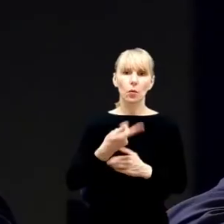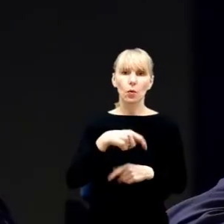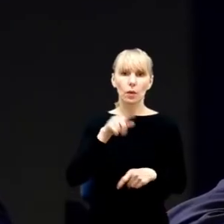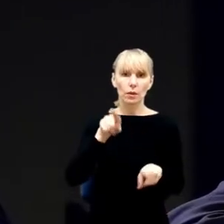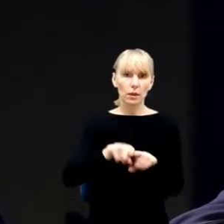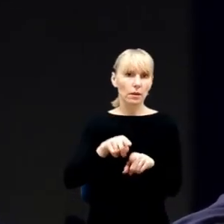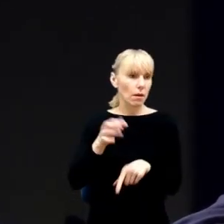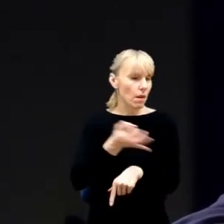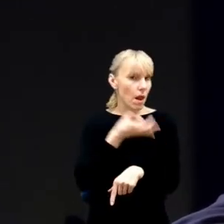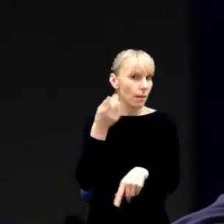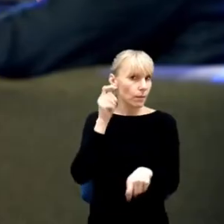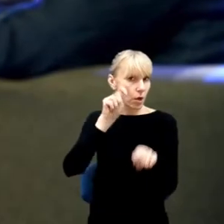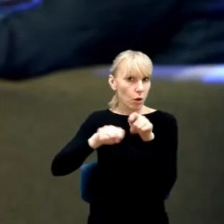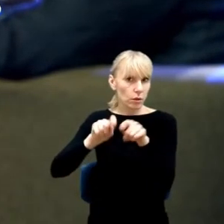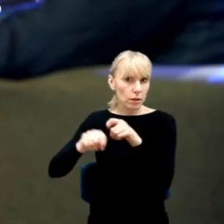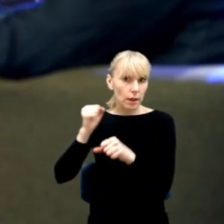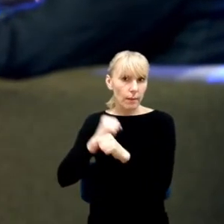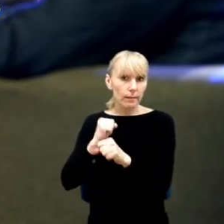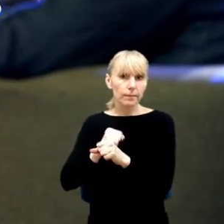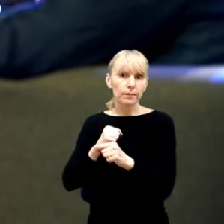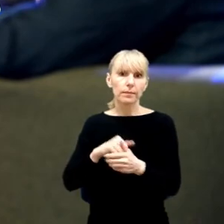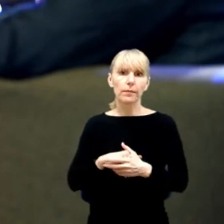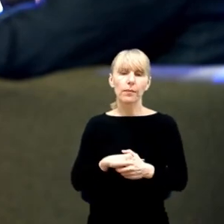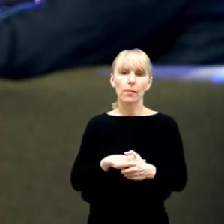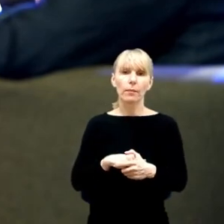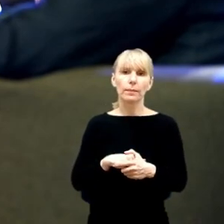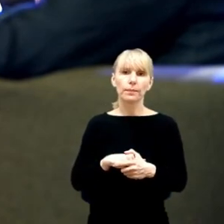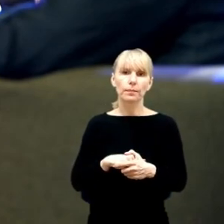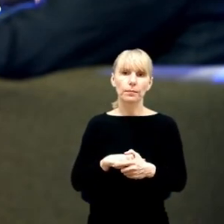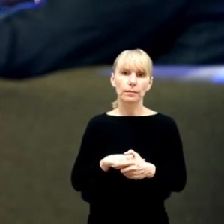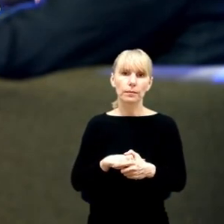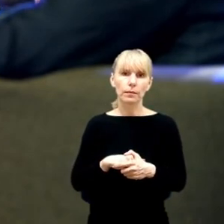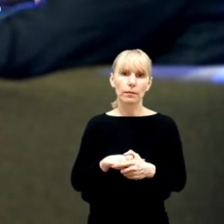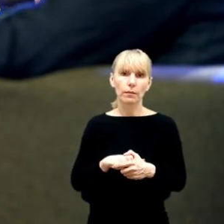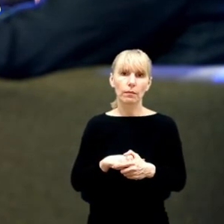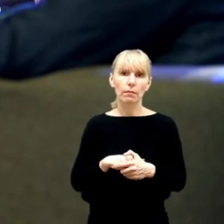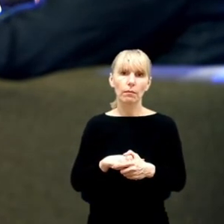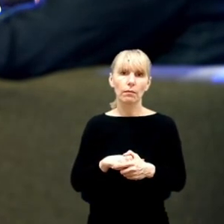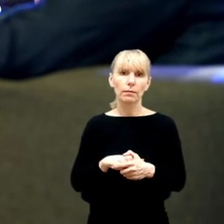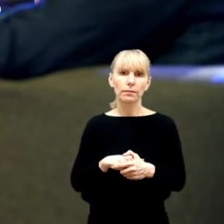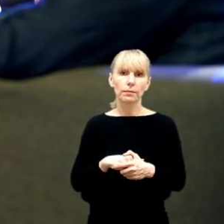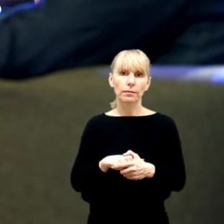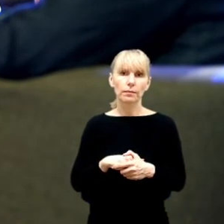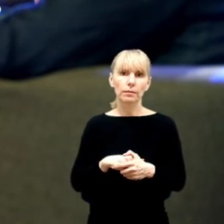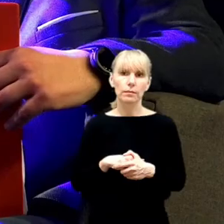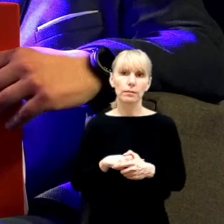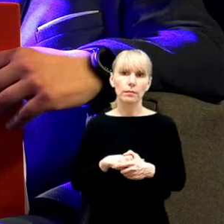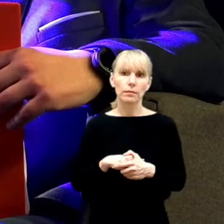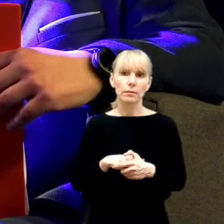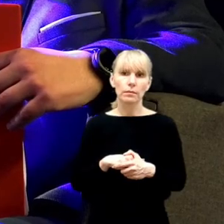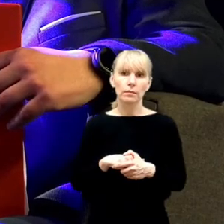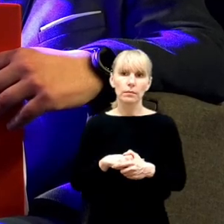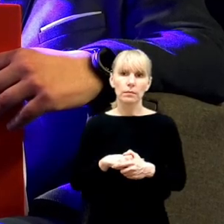Tak, a nawiązując właśnie jeszcze do tego co Pan powiedział, bo mamy teraz bardzo atrakcyjne poziomy dofinansowania,